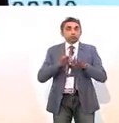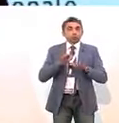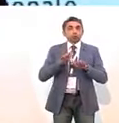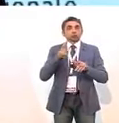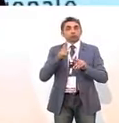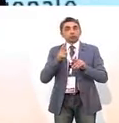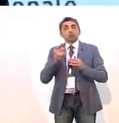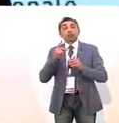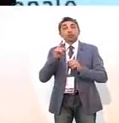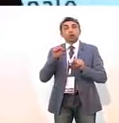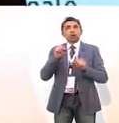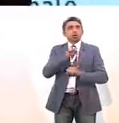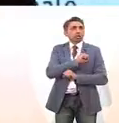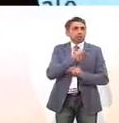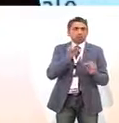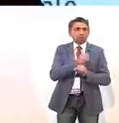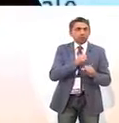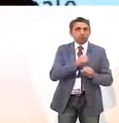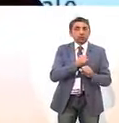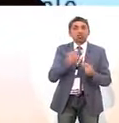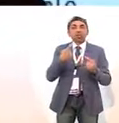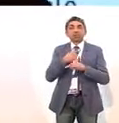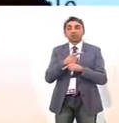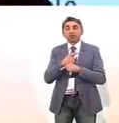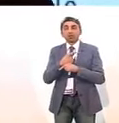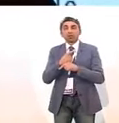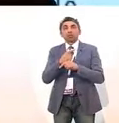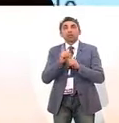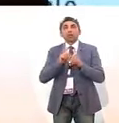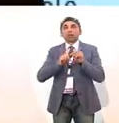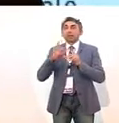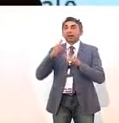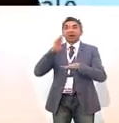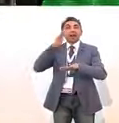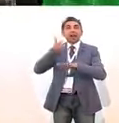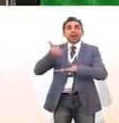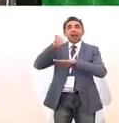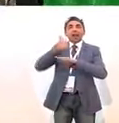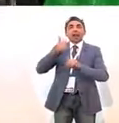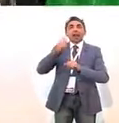crede possibile un avvenire meno tristo per la patria comune, ti desta in seno un vivo